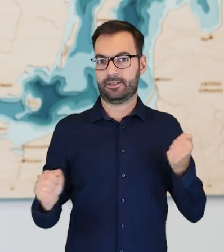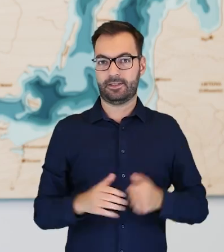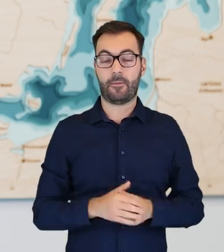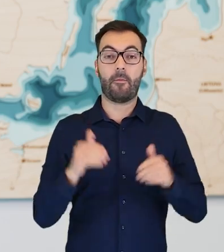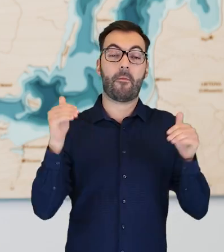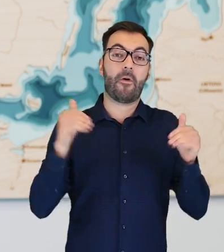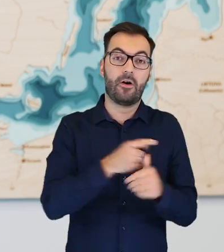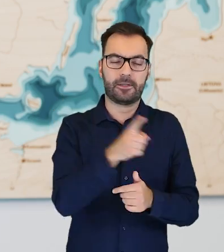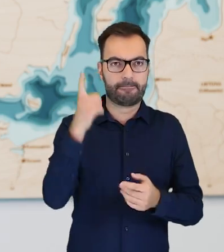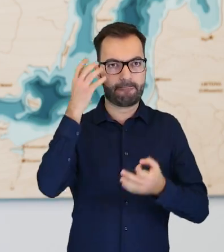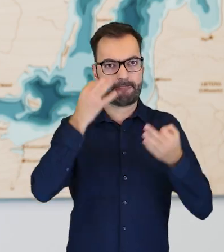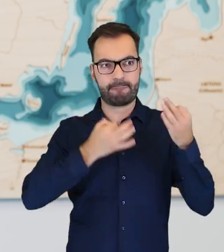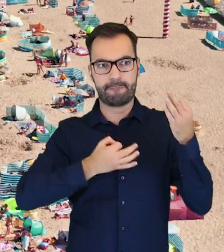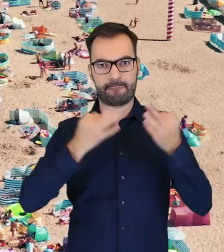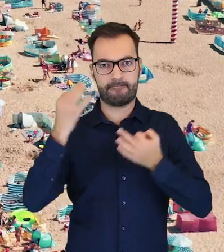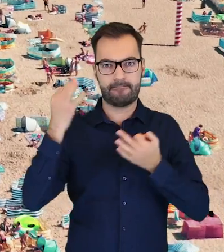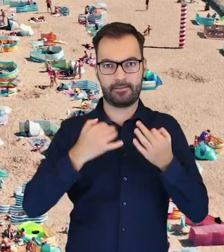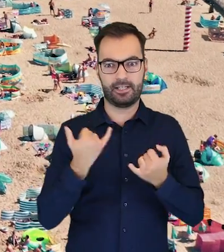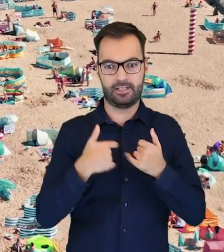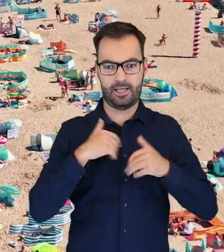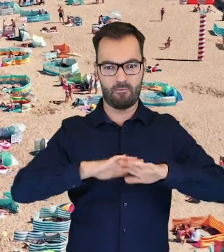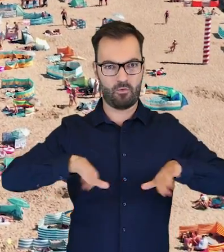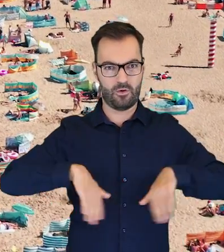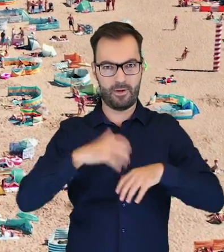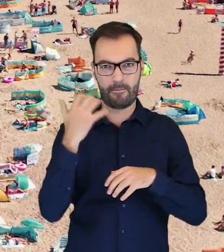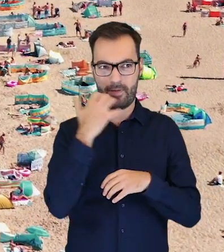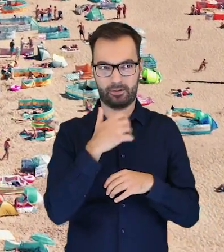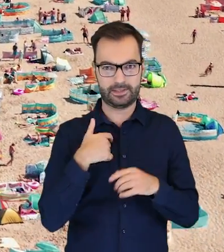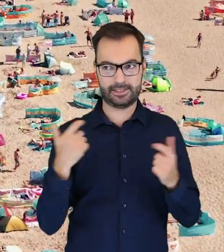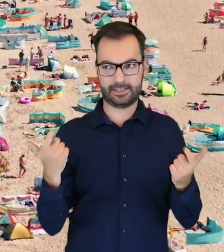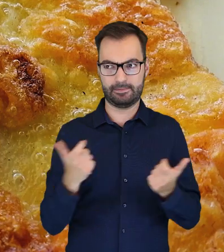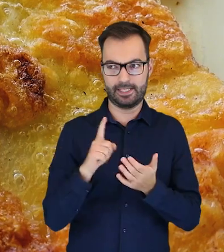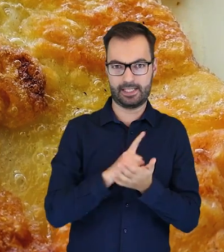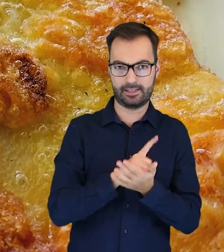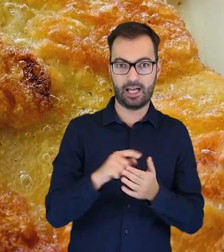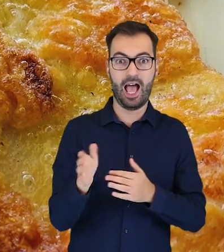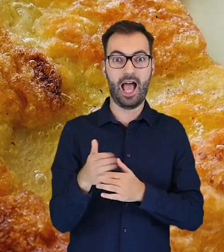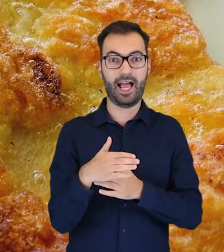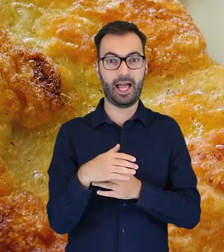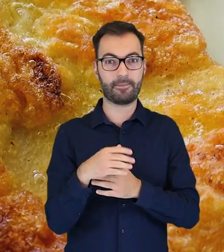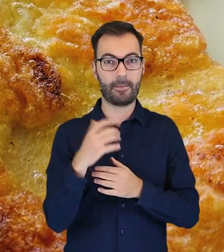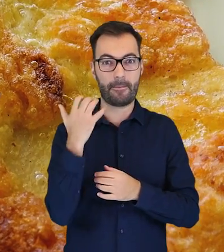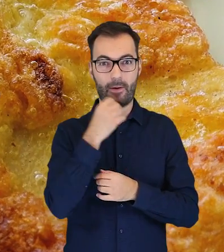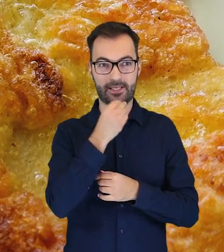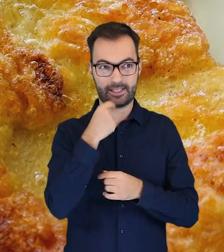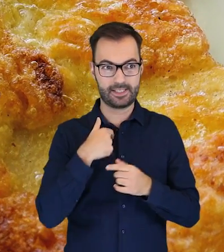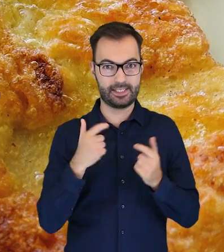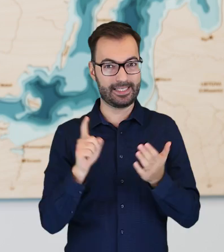Być może nawet zastanawiacie się, czy kąpiel w morzu jest bezpieczna? Czy jedzenie ryb bałtyckich jest bezpieczne?